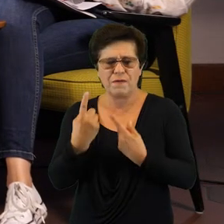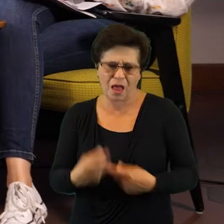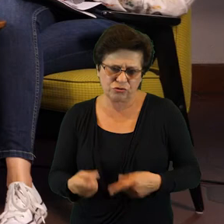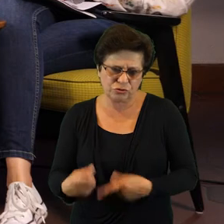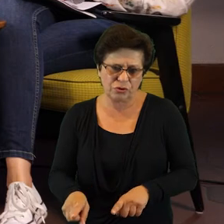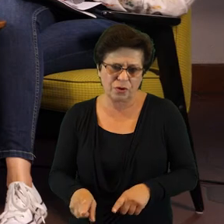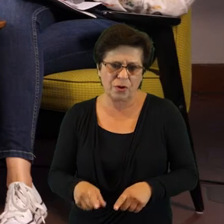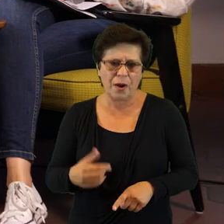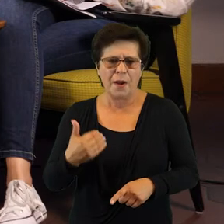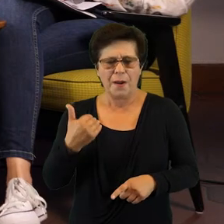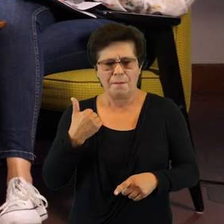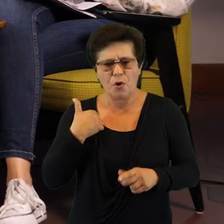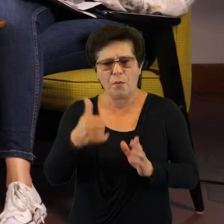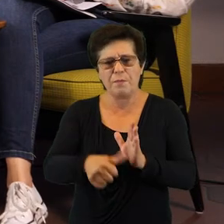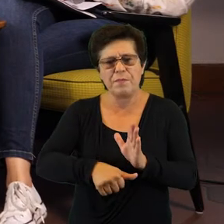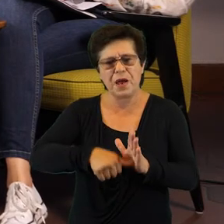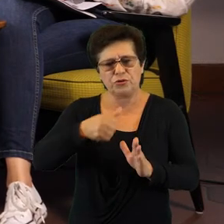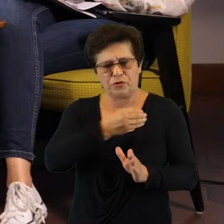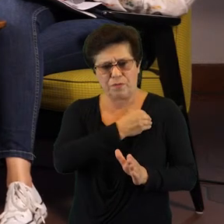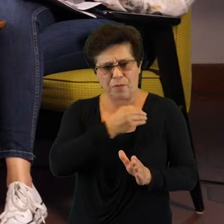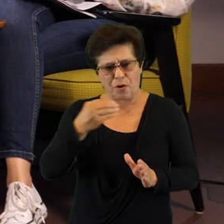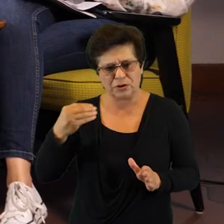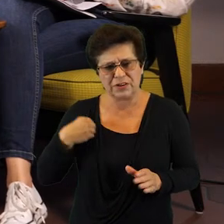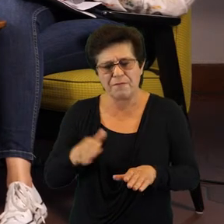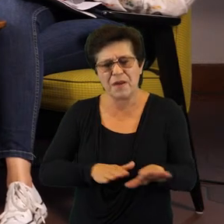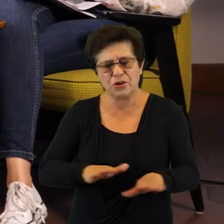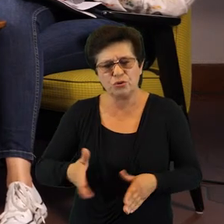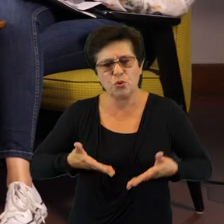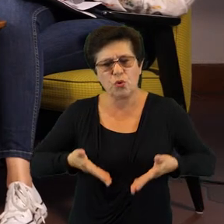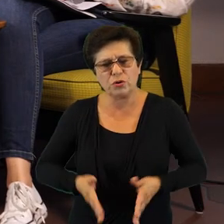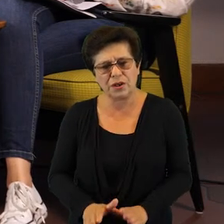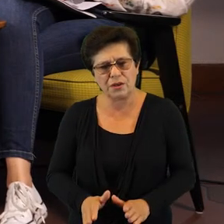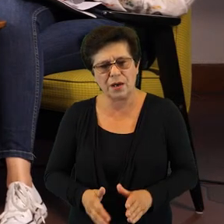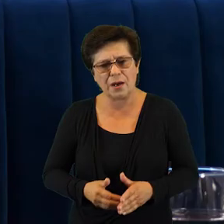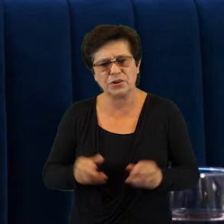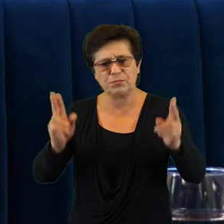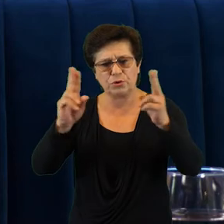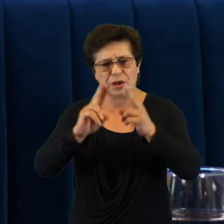odbywało się, po raz pierwszy w Polsce, w miejscu urodzenia spotkanie